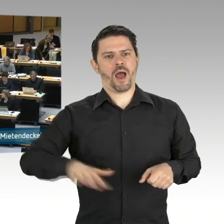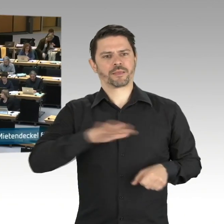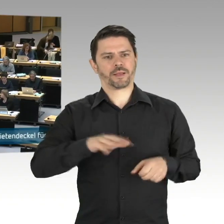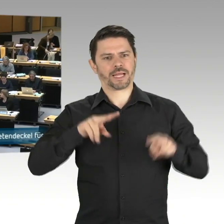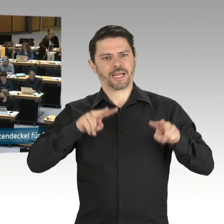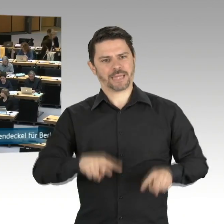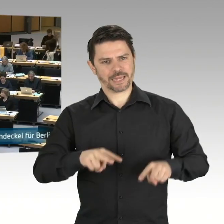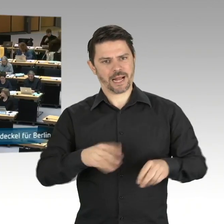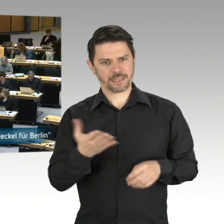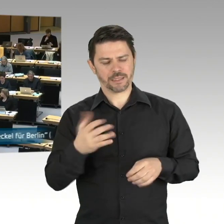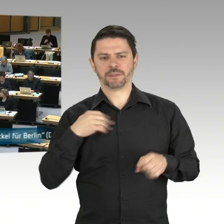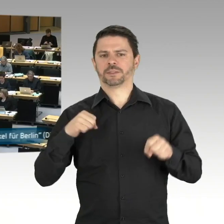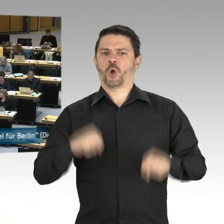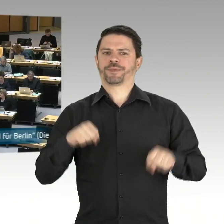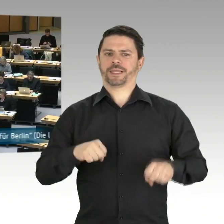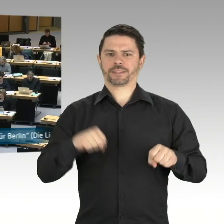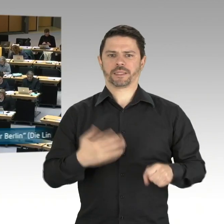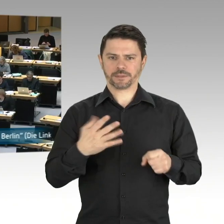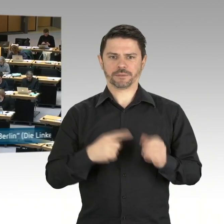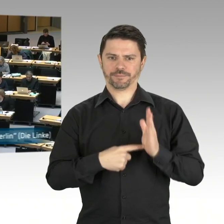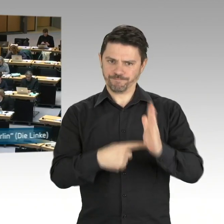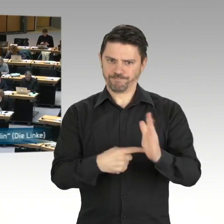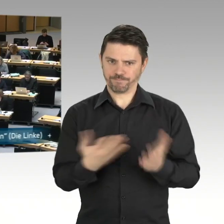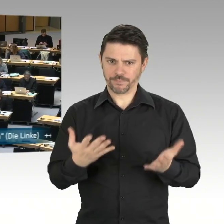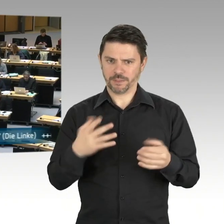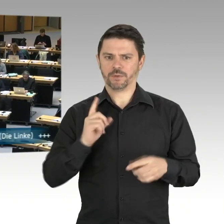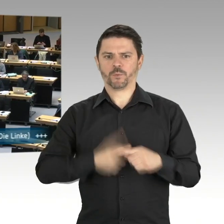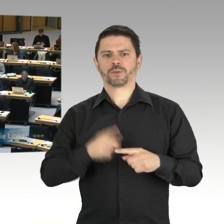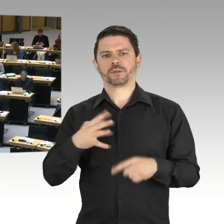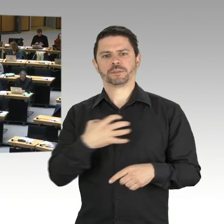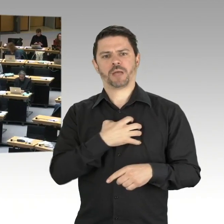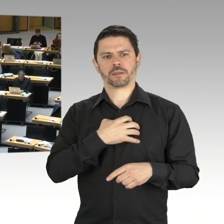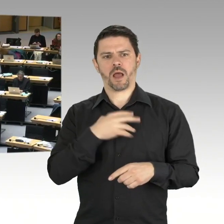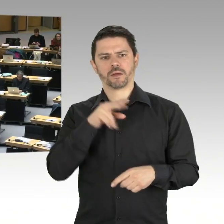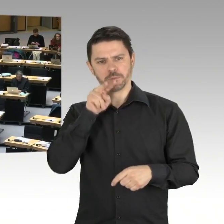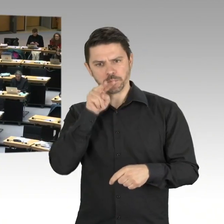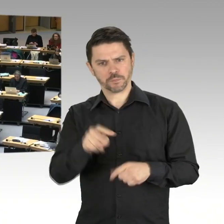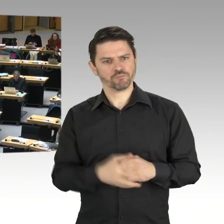dass die soziale Ausgewogenheit gerade im Wohnungswesen ein besonders hohes Gut ist